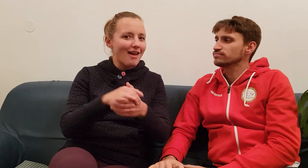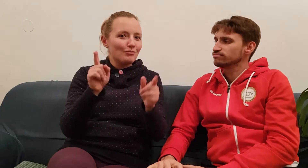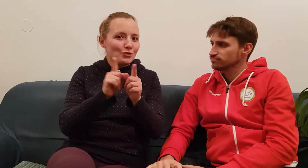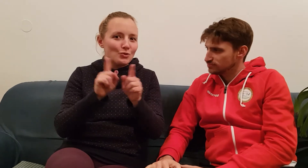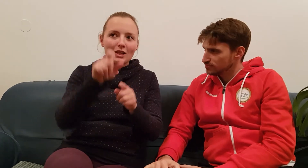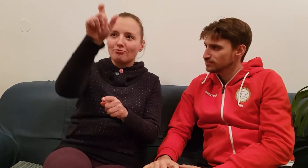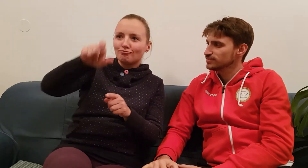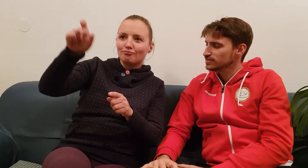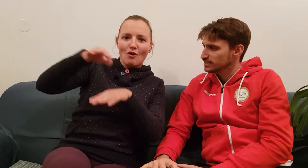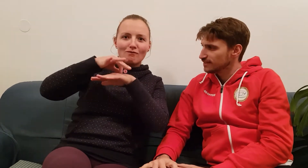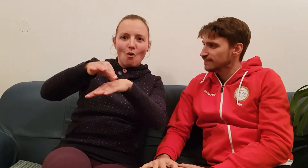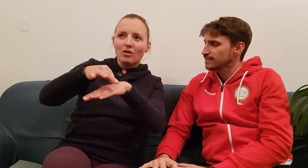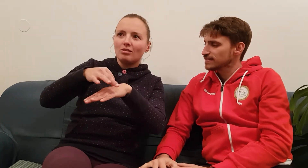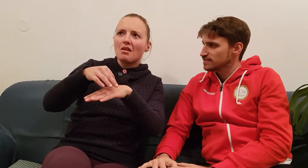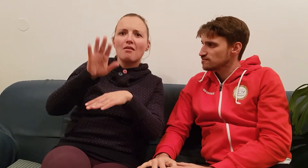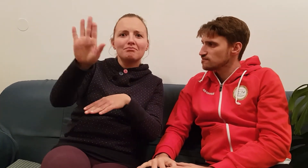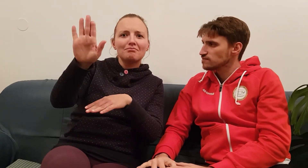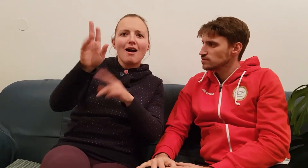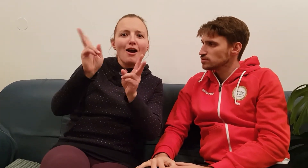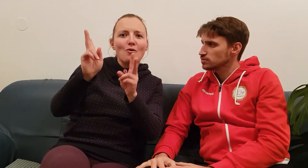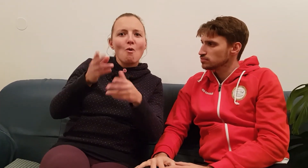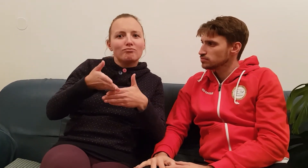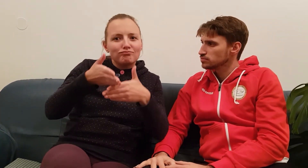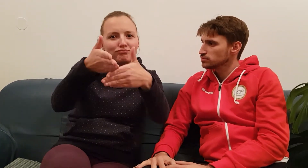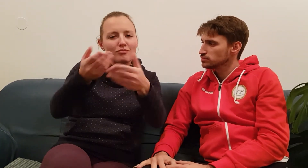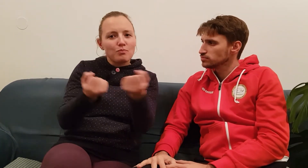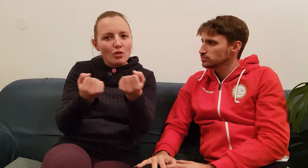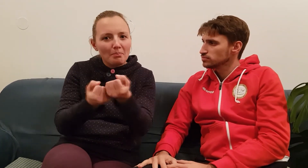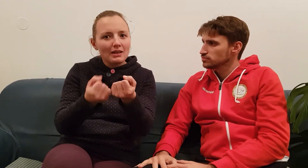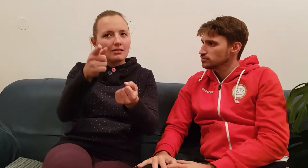tudi vodje, kako vam pomagajo, podpirajo,